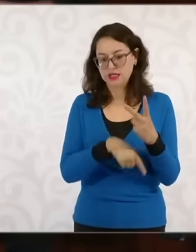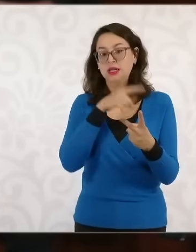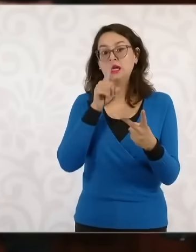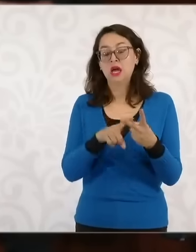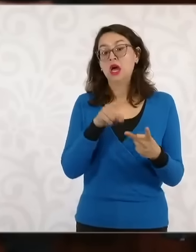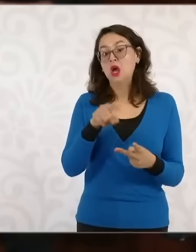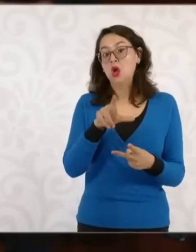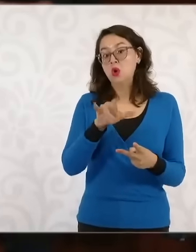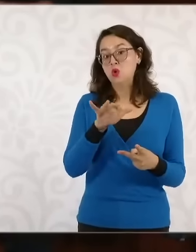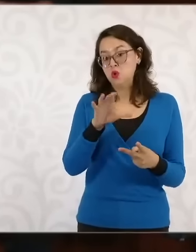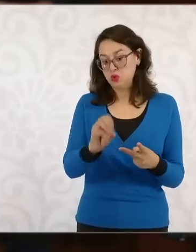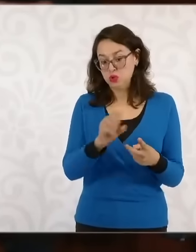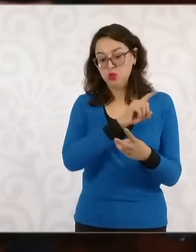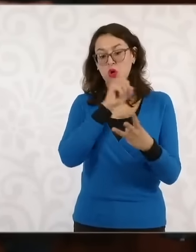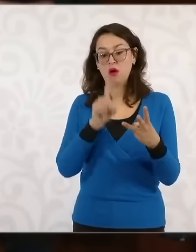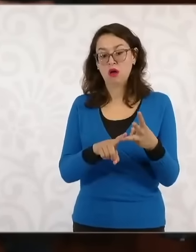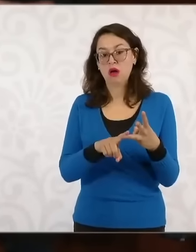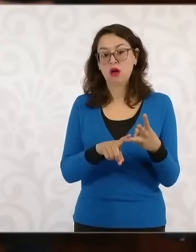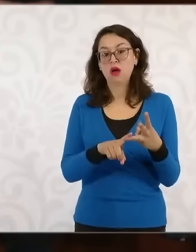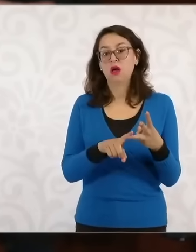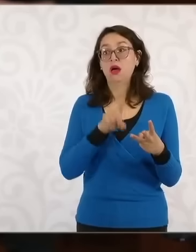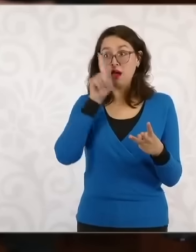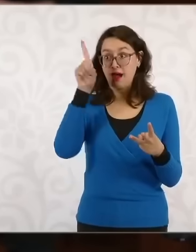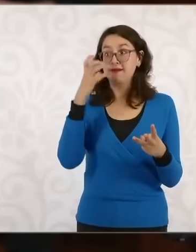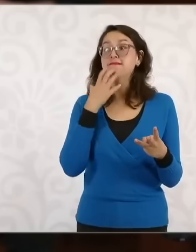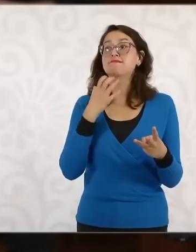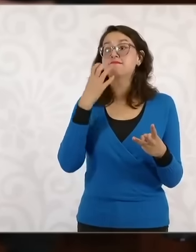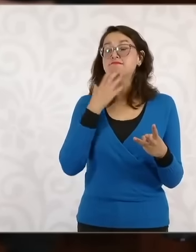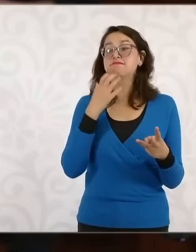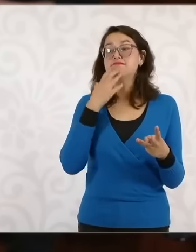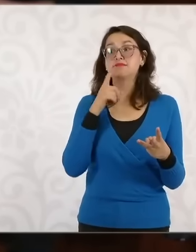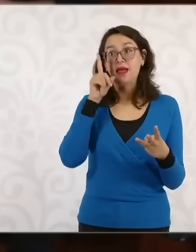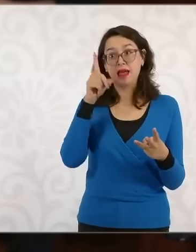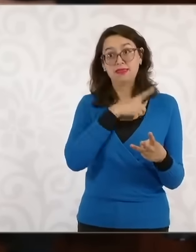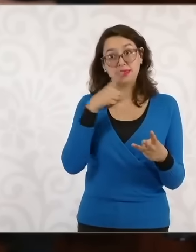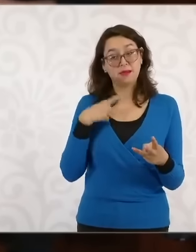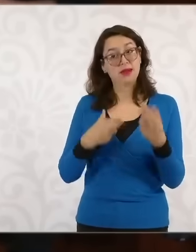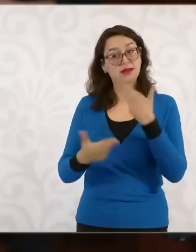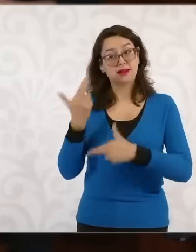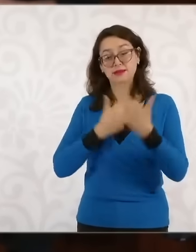está pendiente la extradición, por supuesto, desde Israel y que podría aportar mucho mayor evidencia.